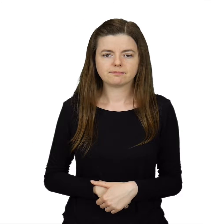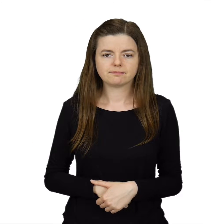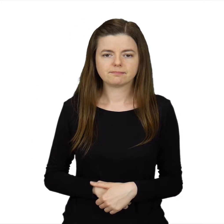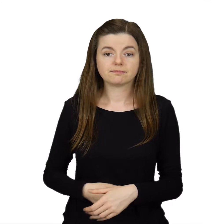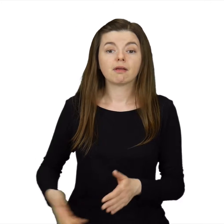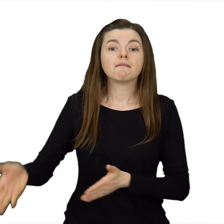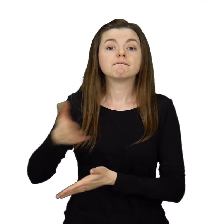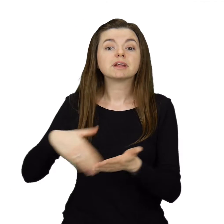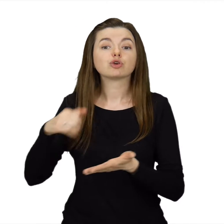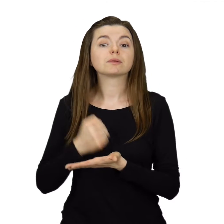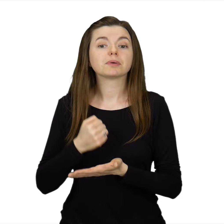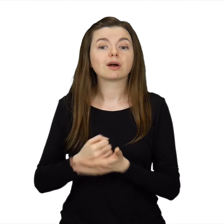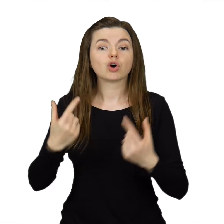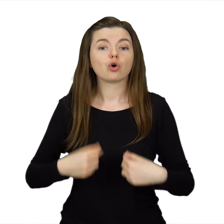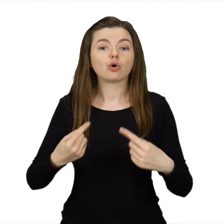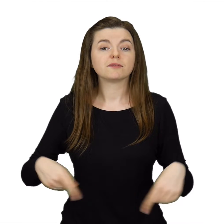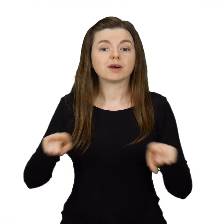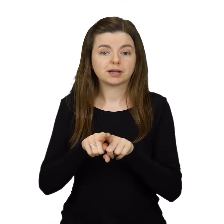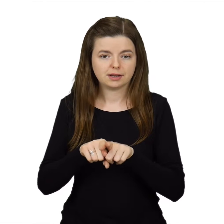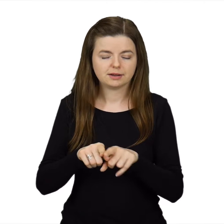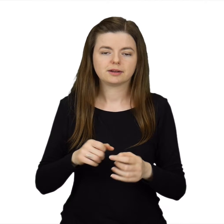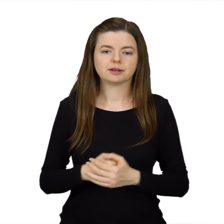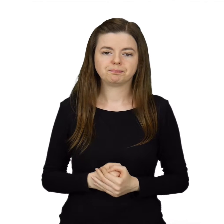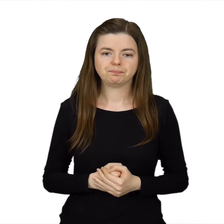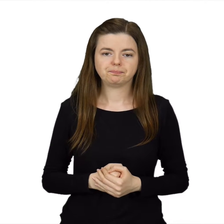WYDZIAŁ SPRAW OBYWATELSKICH